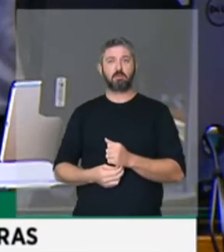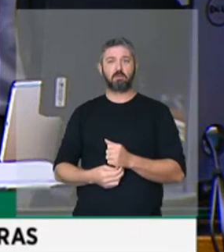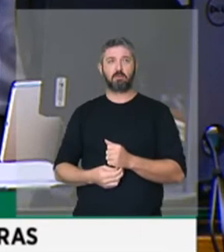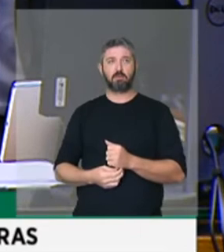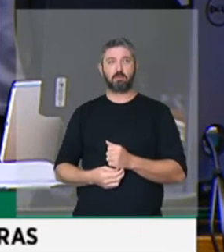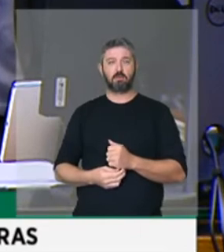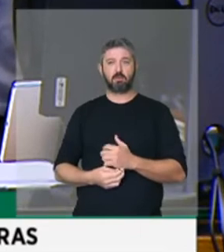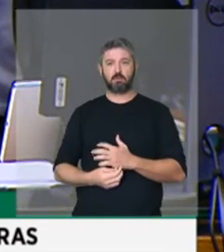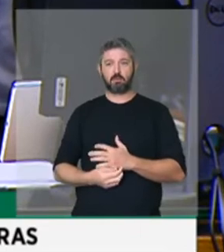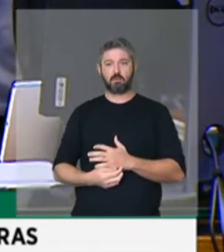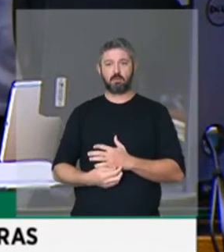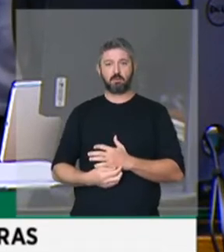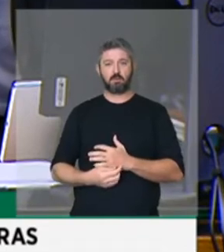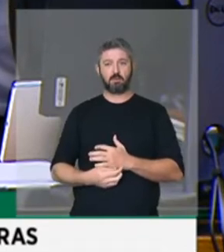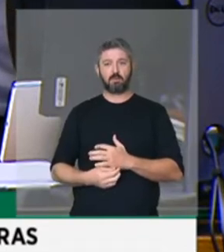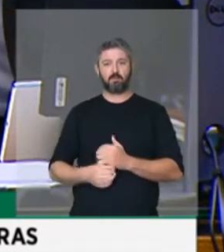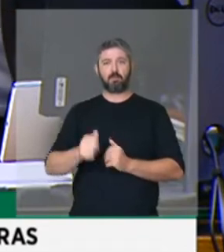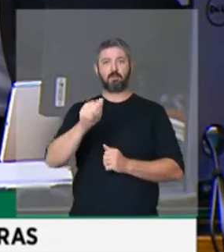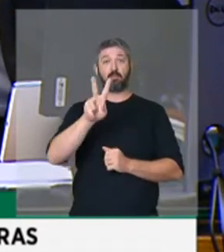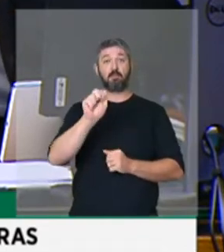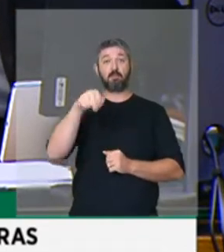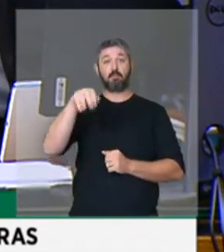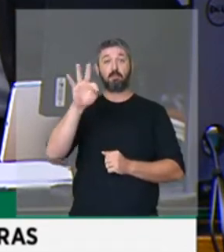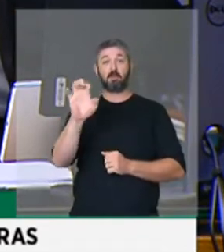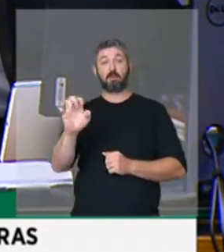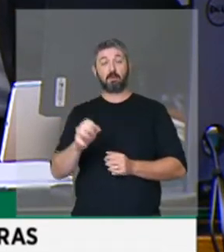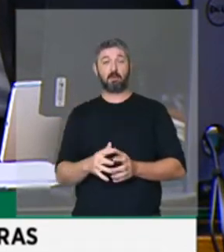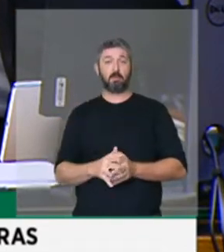RIO... AO ÚLTIMO TEXTO DO RELATOR... ENTÃO POR ISSO QUE NÓS PRECISAMOS... MANTER A DISCUSSÃO, VOTAR NÃO AGORA E